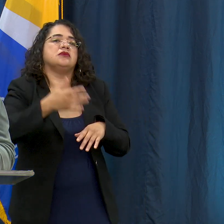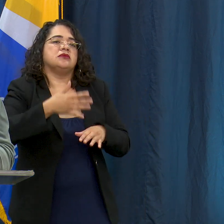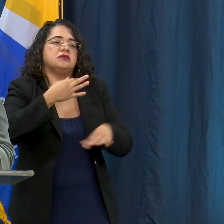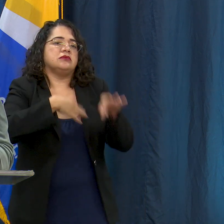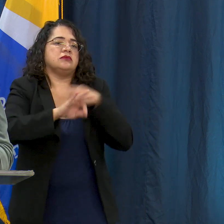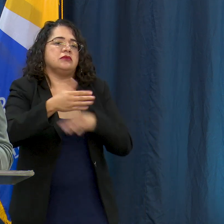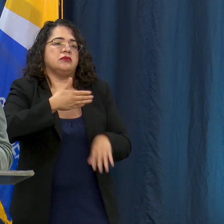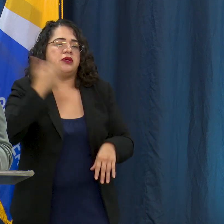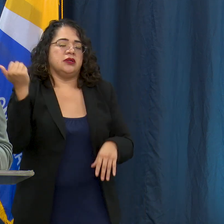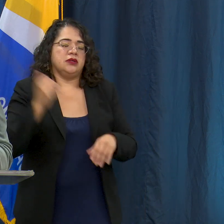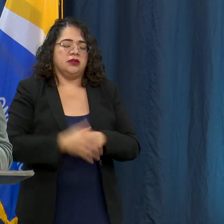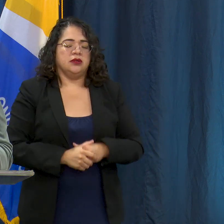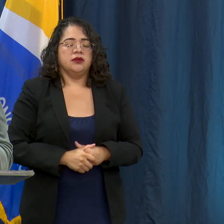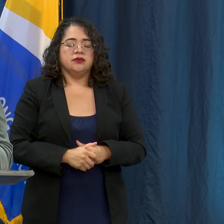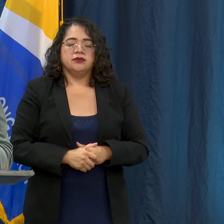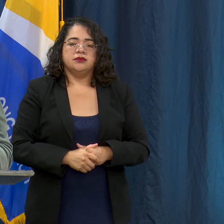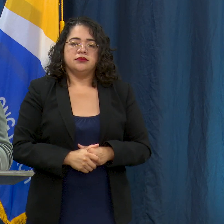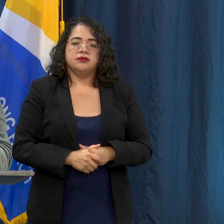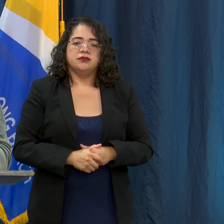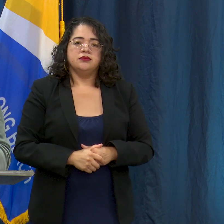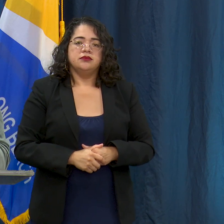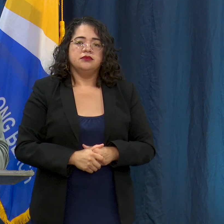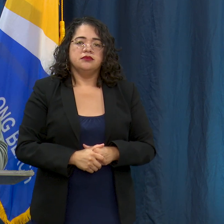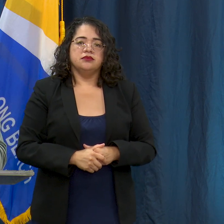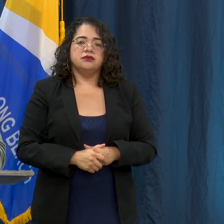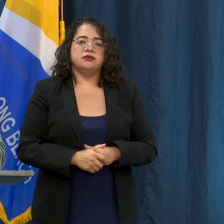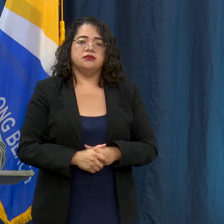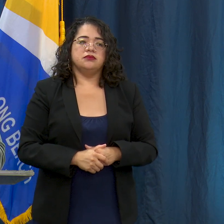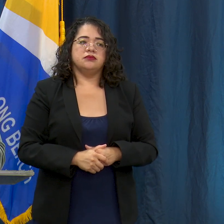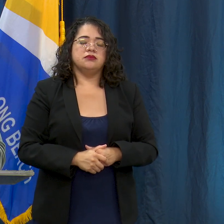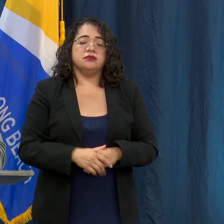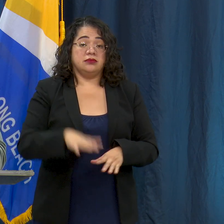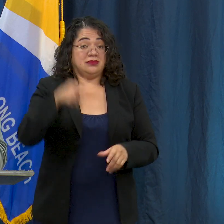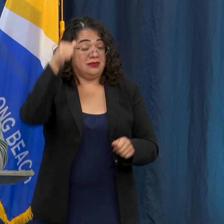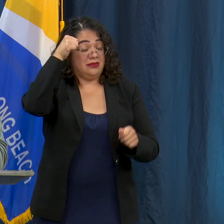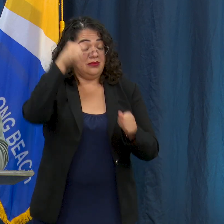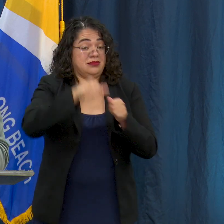importante que las personas des ego otra vez recorders que es más importante que